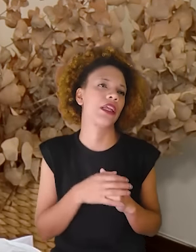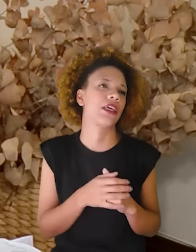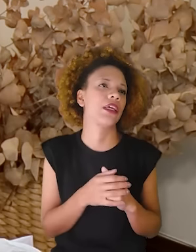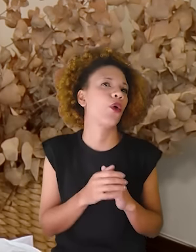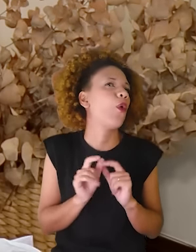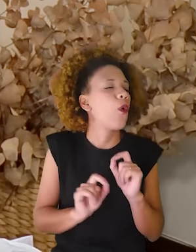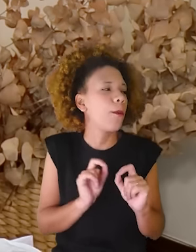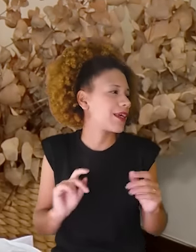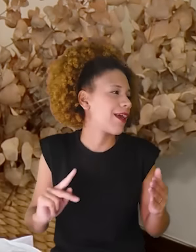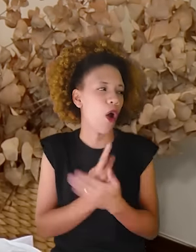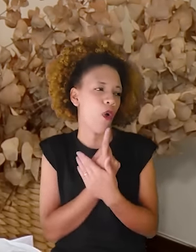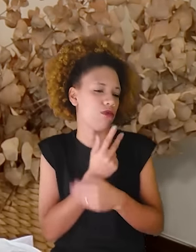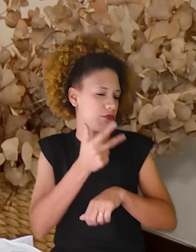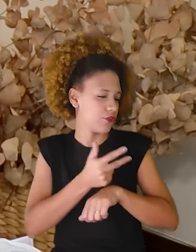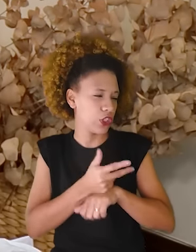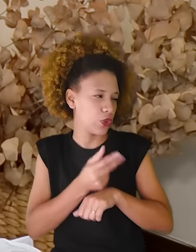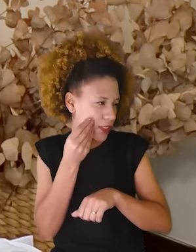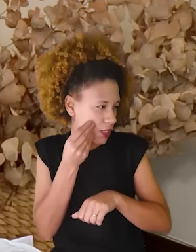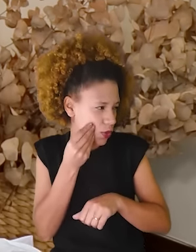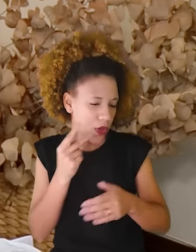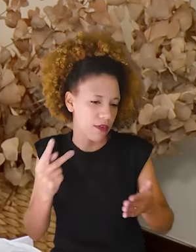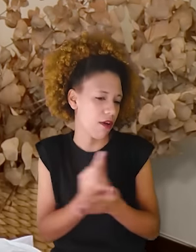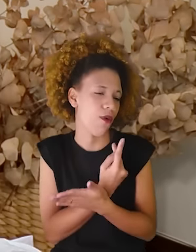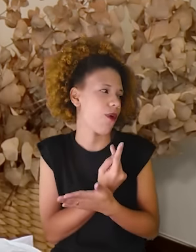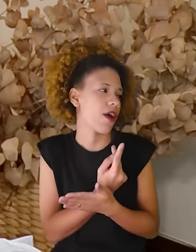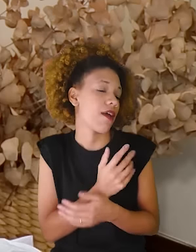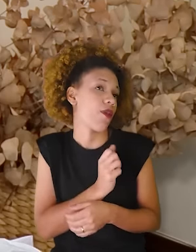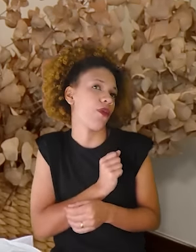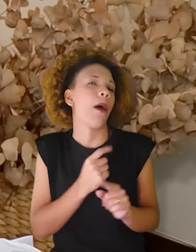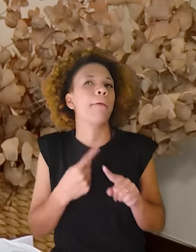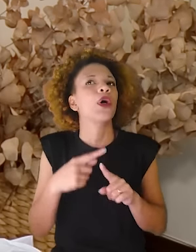uma que não deu certo assim uma coisa que você tentou fazer que elaborou porque ó eu me lembro